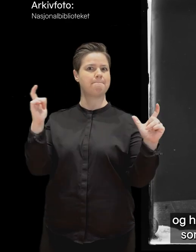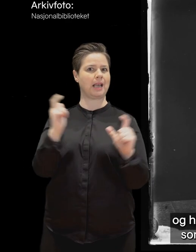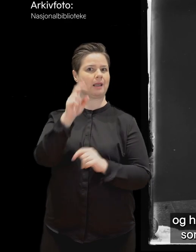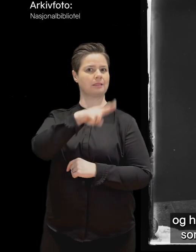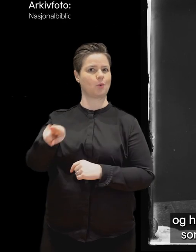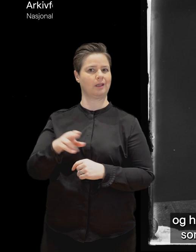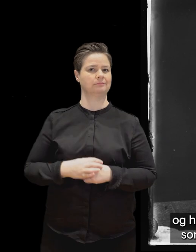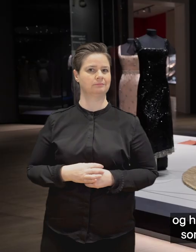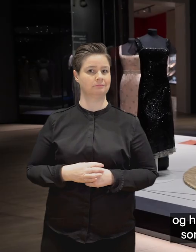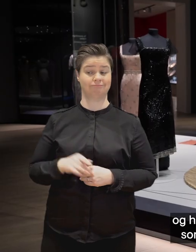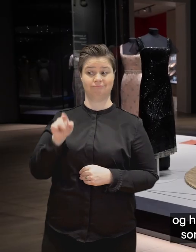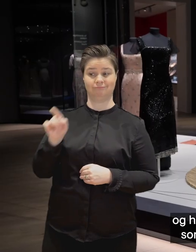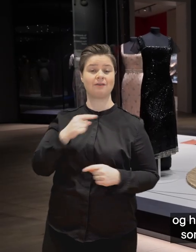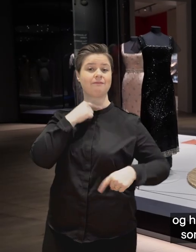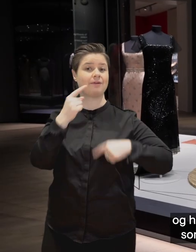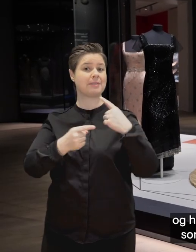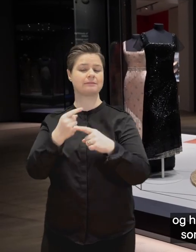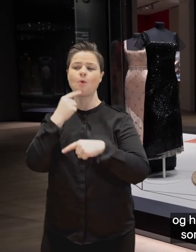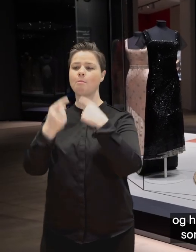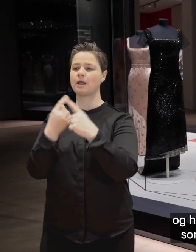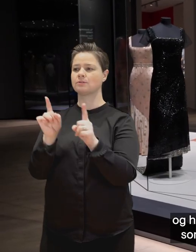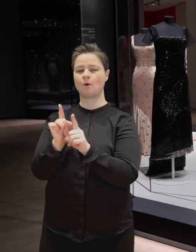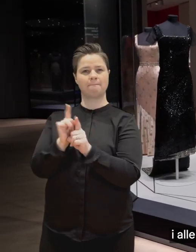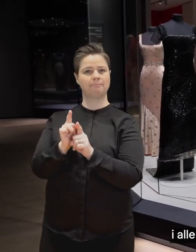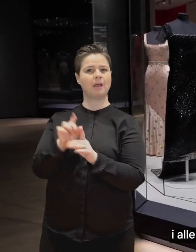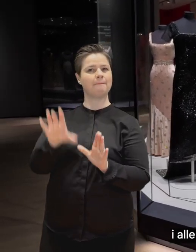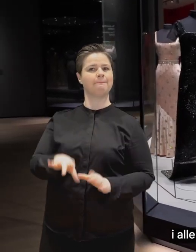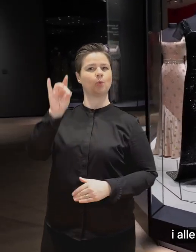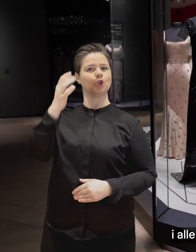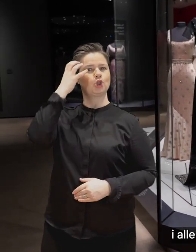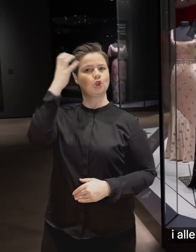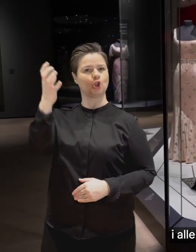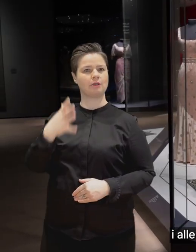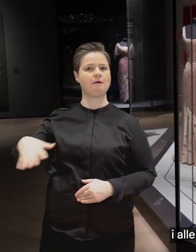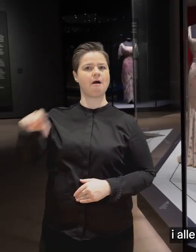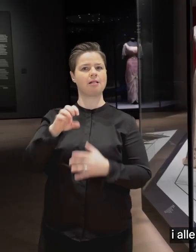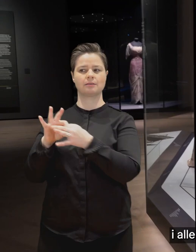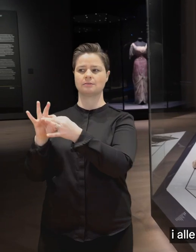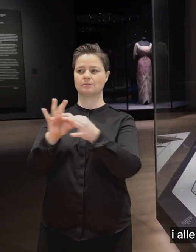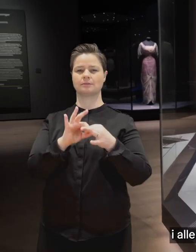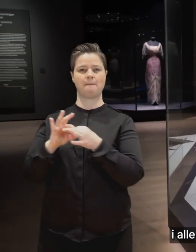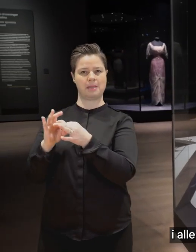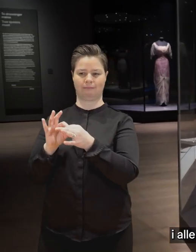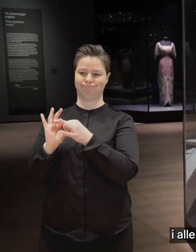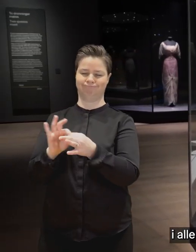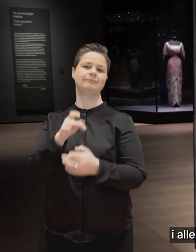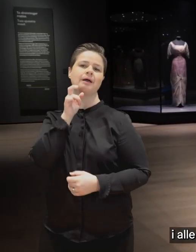og hun omtales fremdeles som en motedronning, i alle betydninger av ordet.